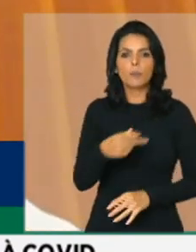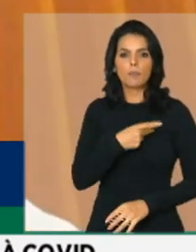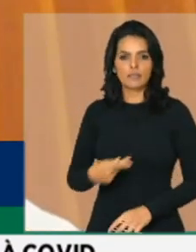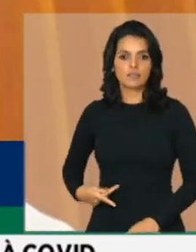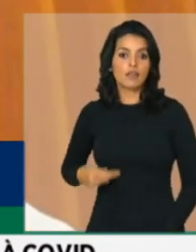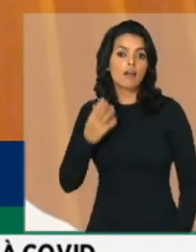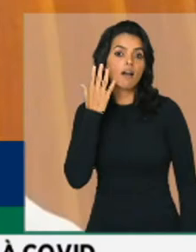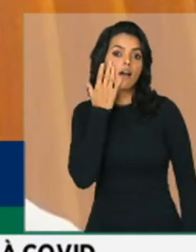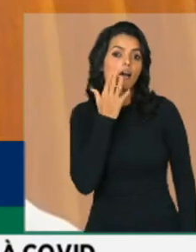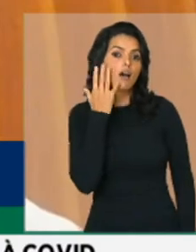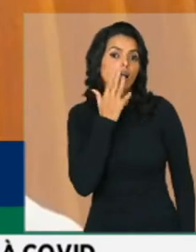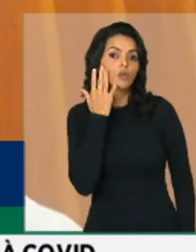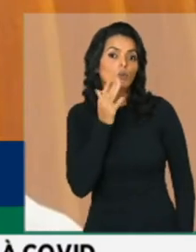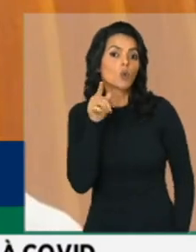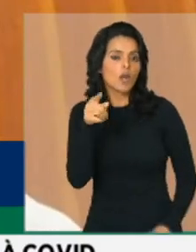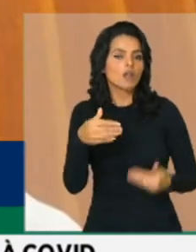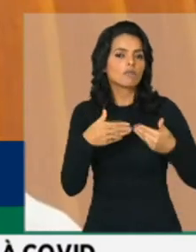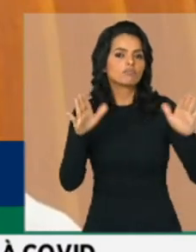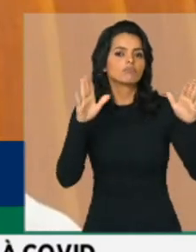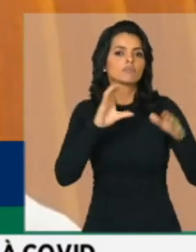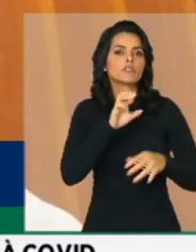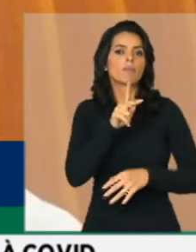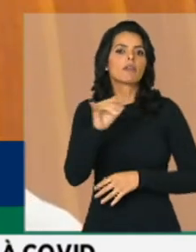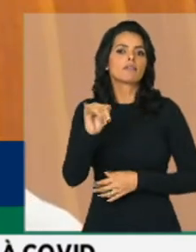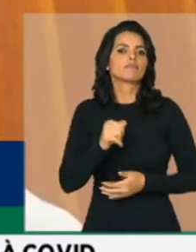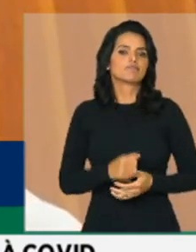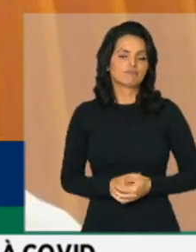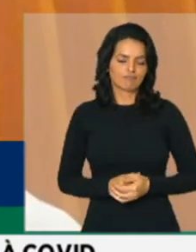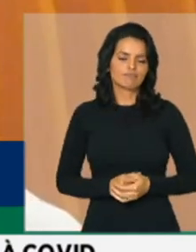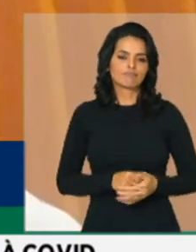QUE O PARLAMENTO EXERÇA O SEU PAPEL. PODE E DEVE AGIR O MINISTÉRIO PÚBLICO,